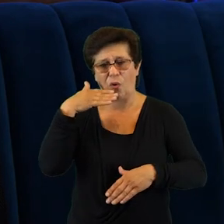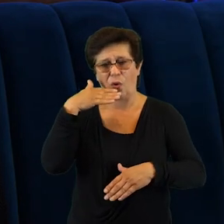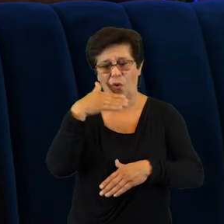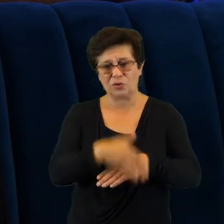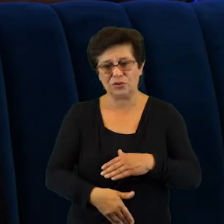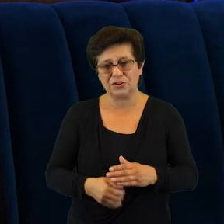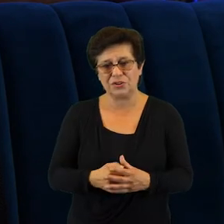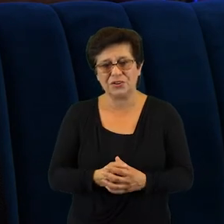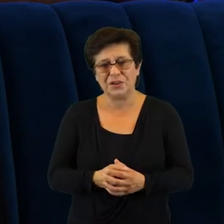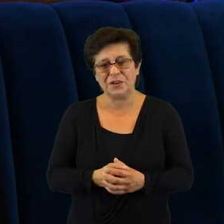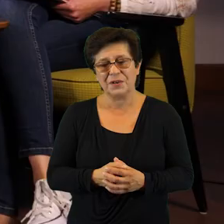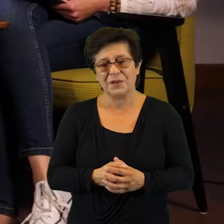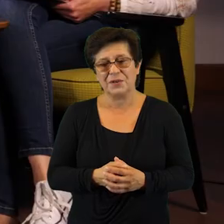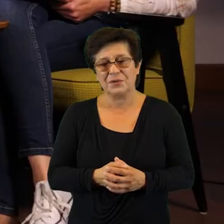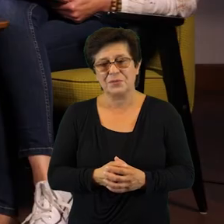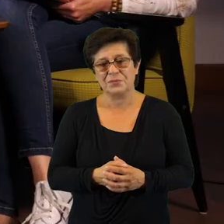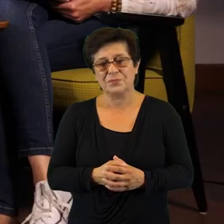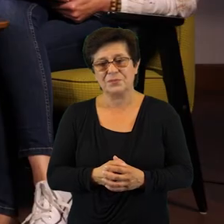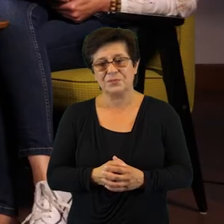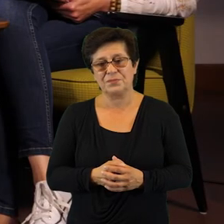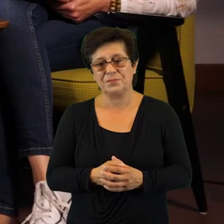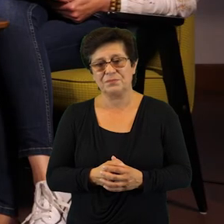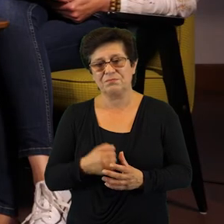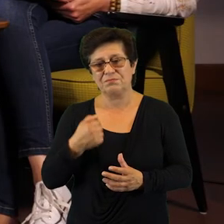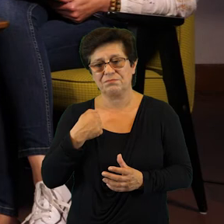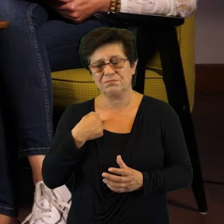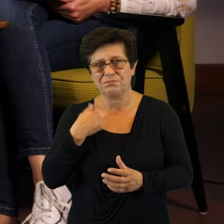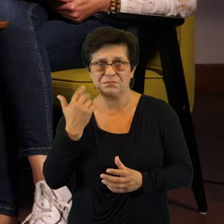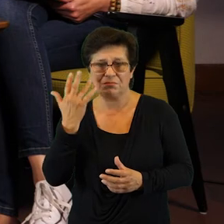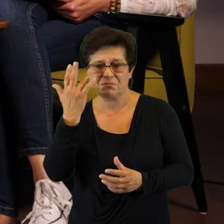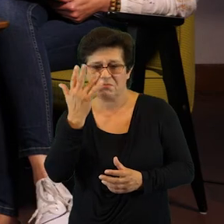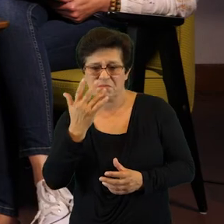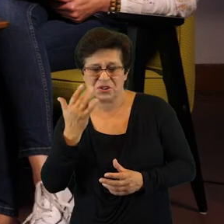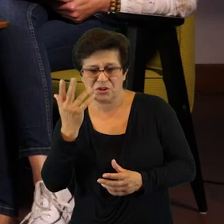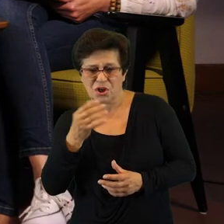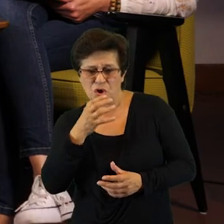powiem tyle, że wydaje się, że Słonimski i Janina Konarska